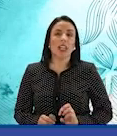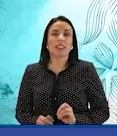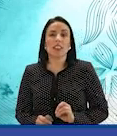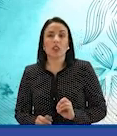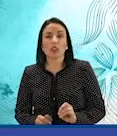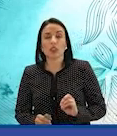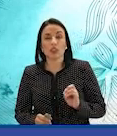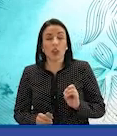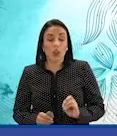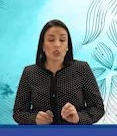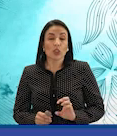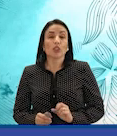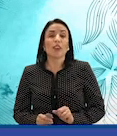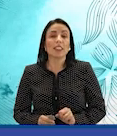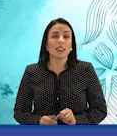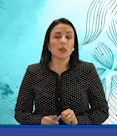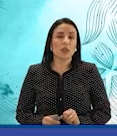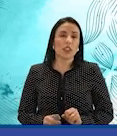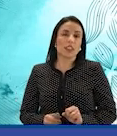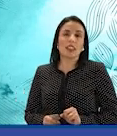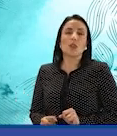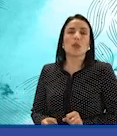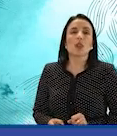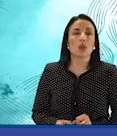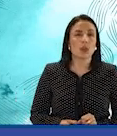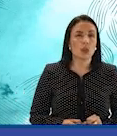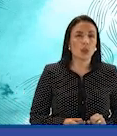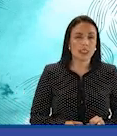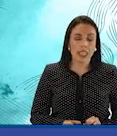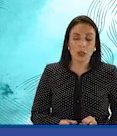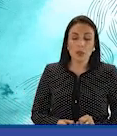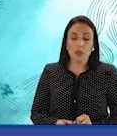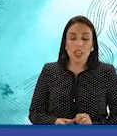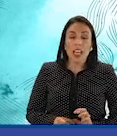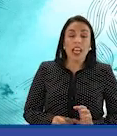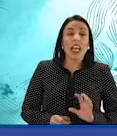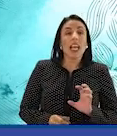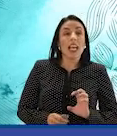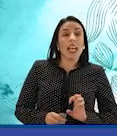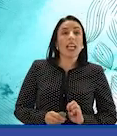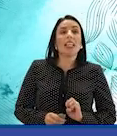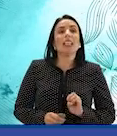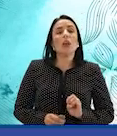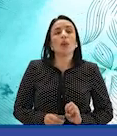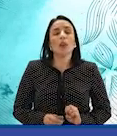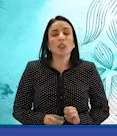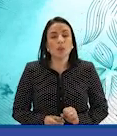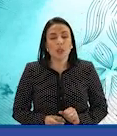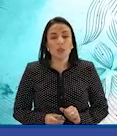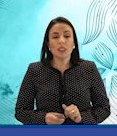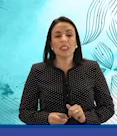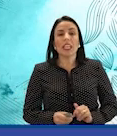Estas dos son dos fases importantes del proceso presupuestario en la aprobación presupuestaria